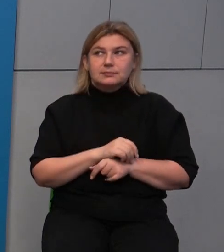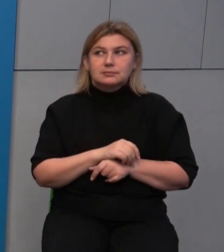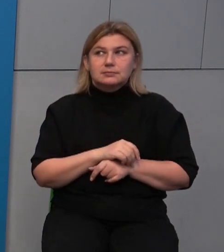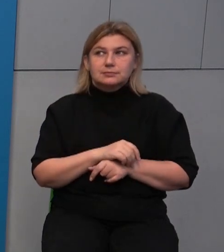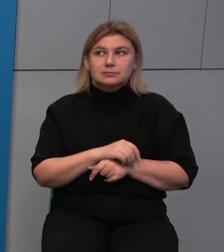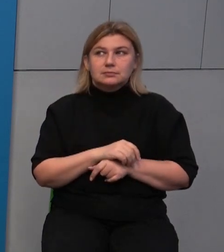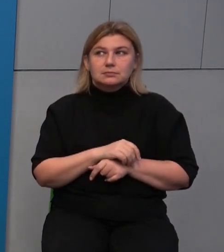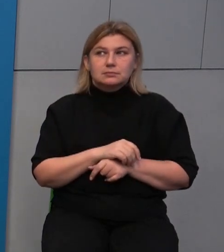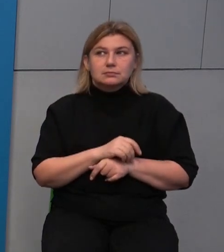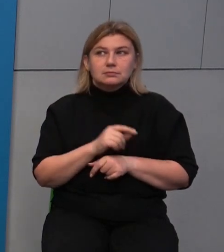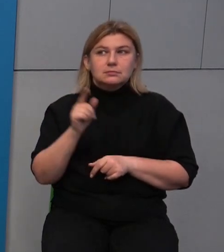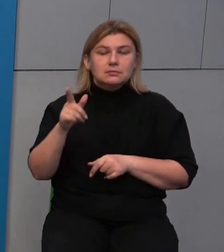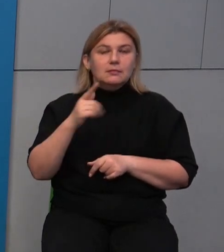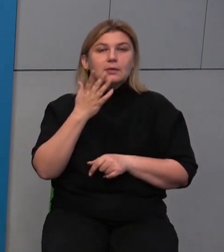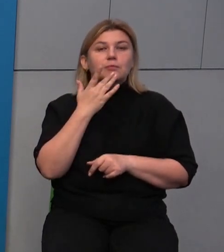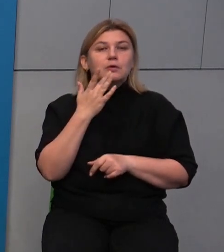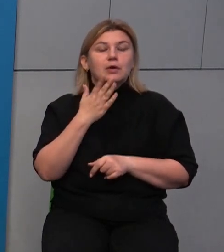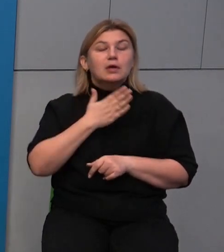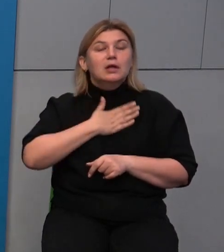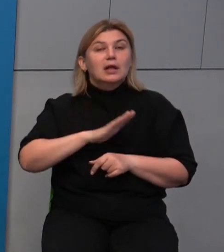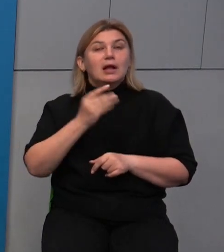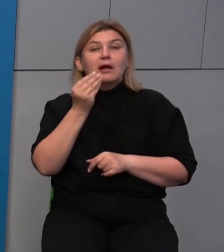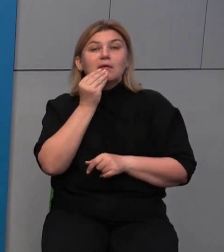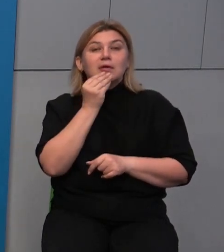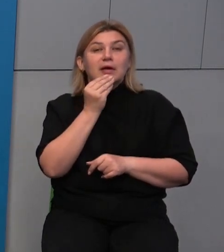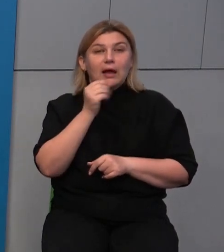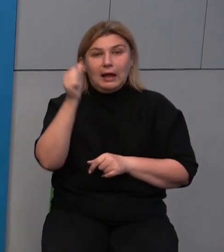Lem na przykład lubił podkreślać czasami, że lubi jeść wieprzowinę